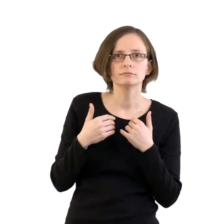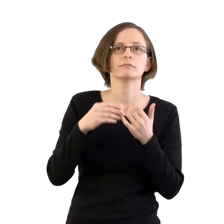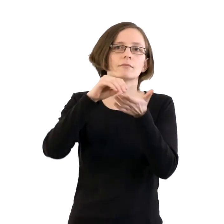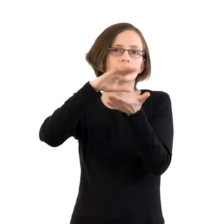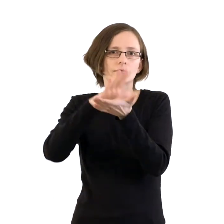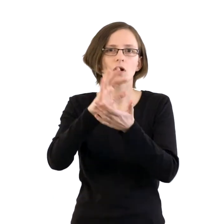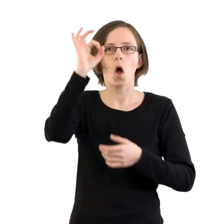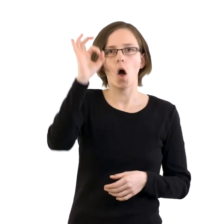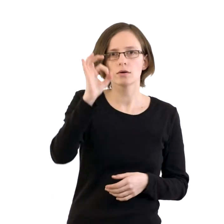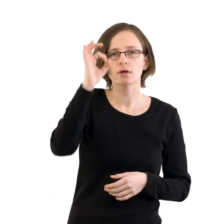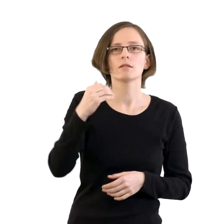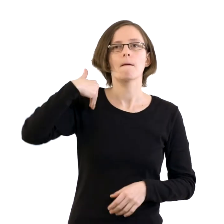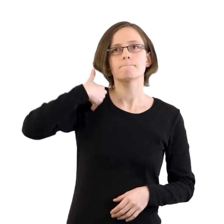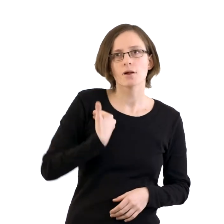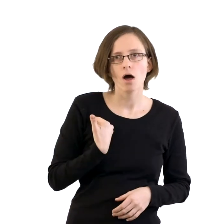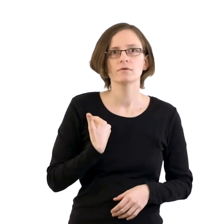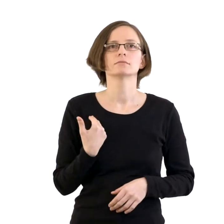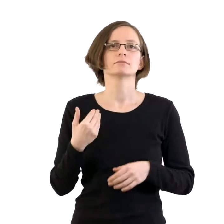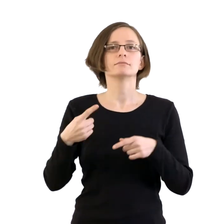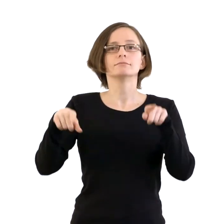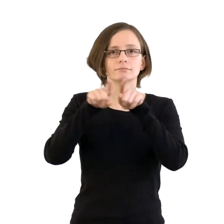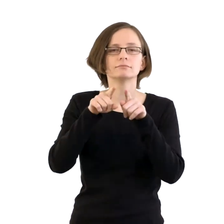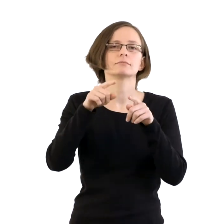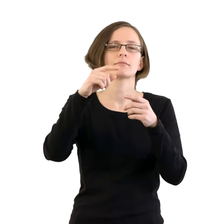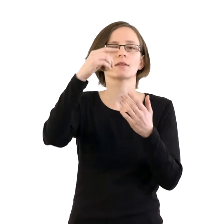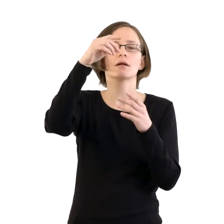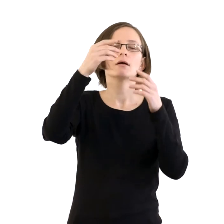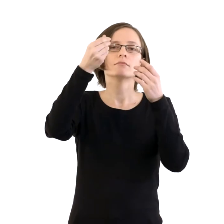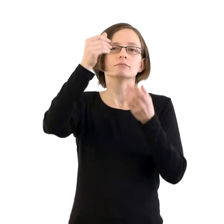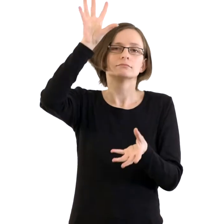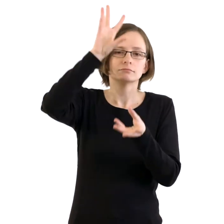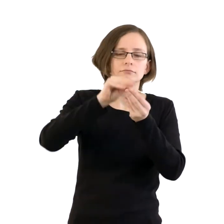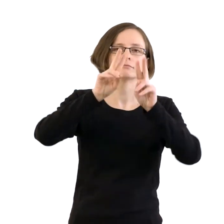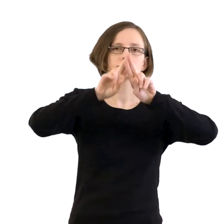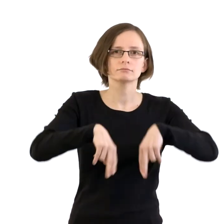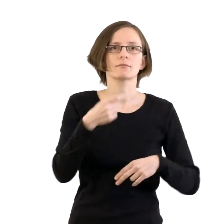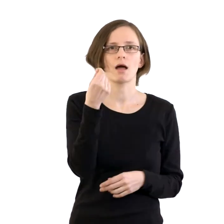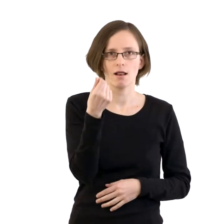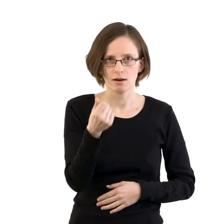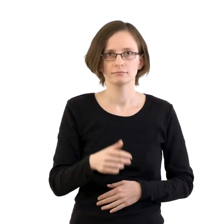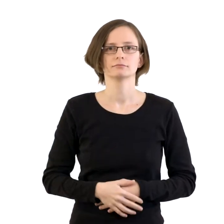odsetki, prowizje a także informacja o saldzie rachunku na początku i końcu okresu rozliczeniowego.